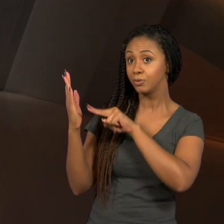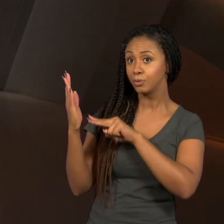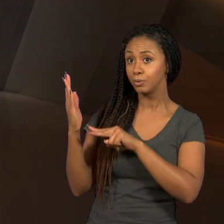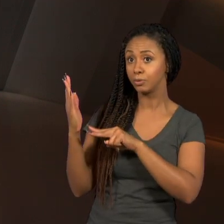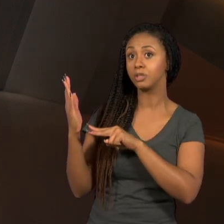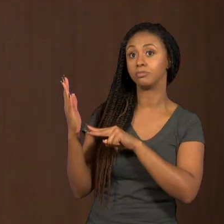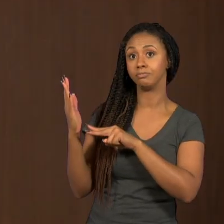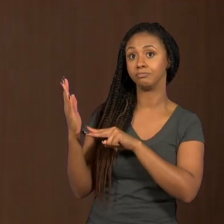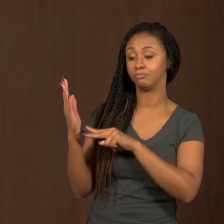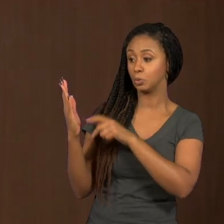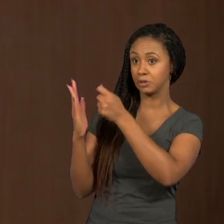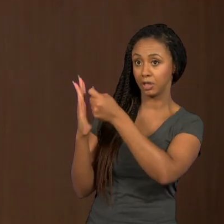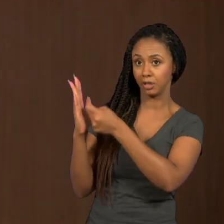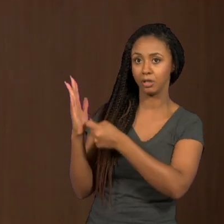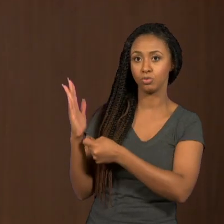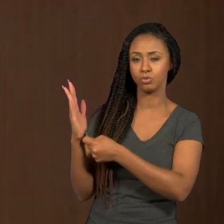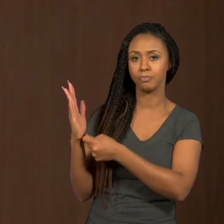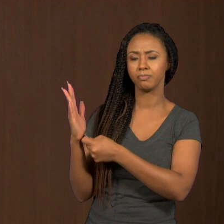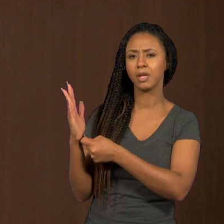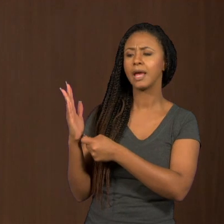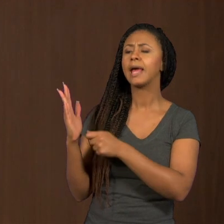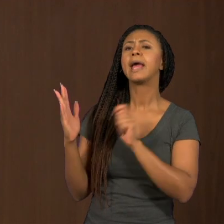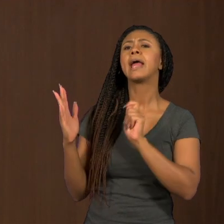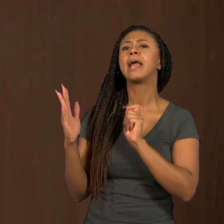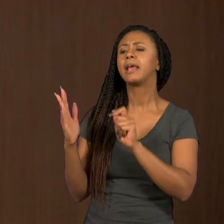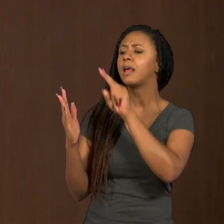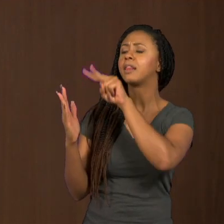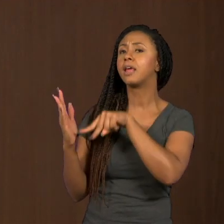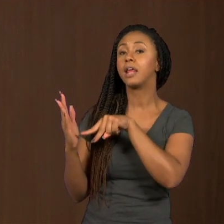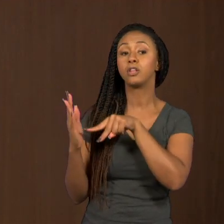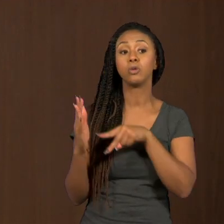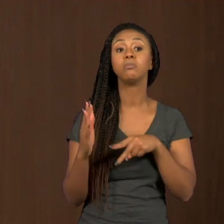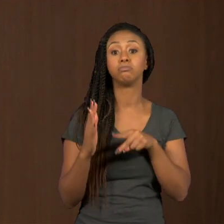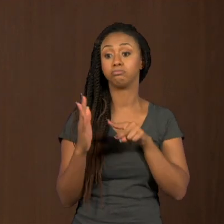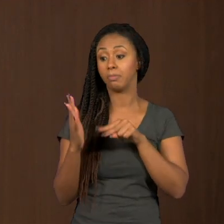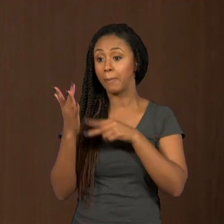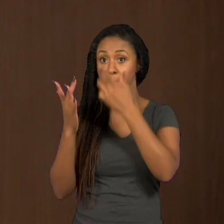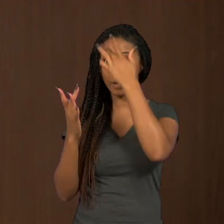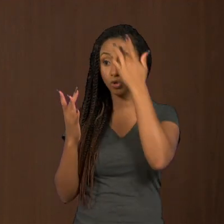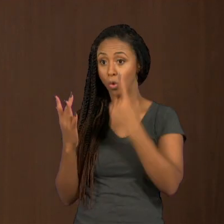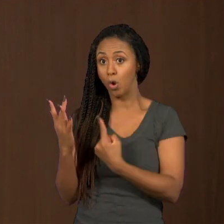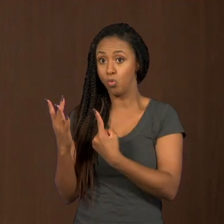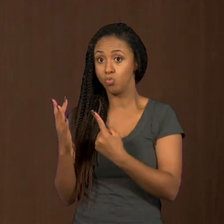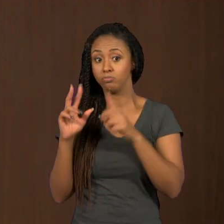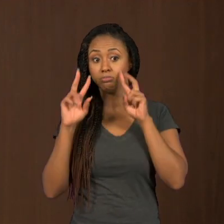DE TRABALHADORES DO EITO, ANALFABETOS, QUE ESTÃO